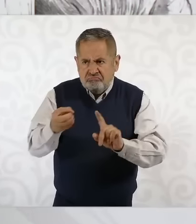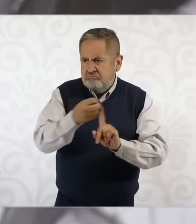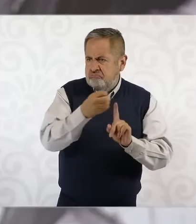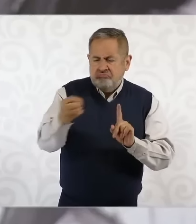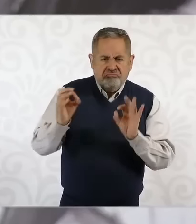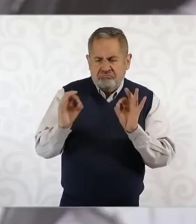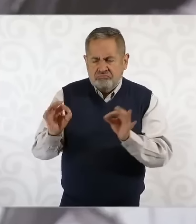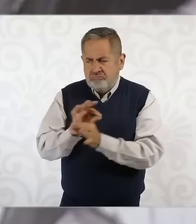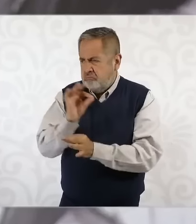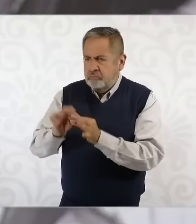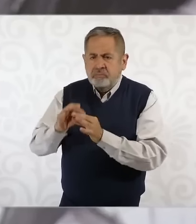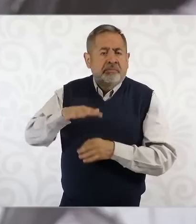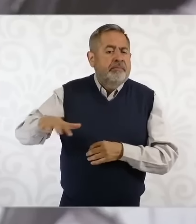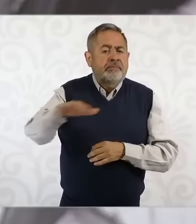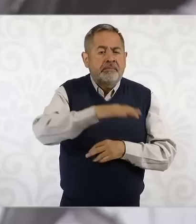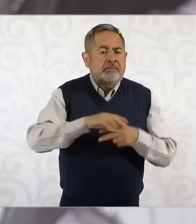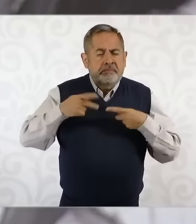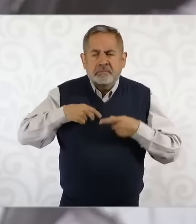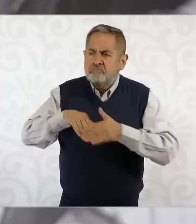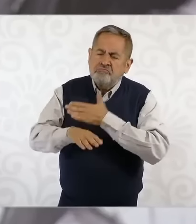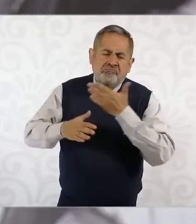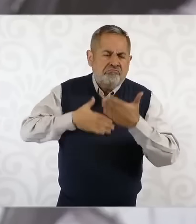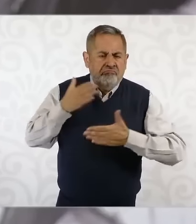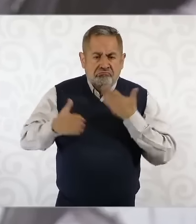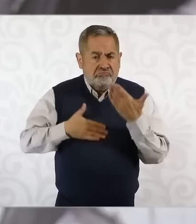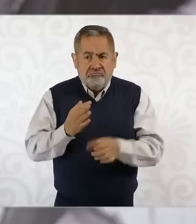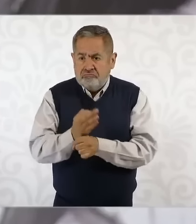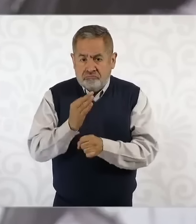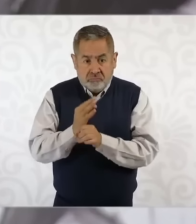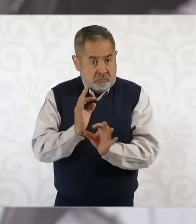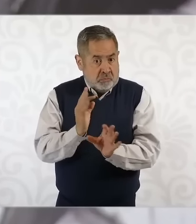y que toda la gente pudiera salir a divertirse. Al momento estamos bien en todos los estados